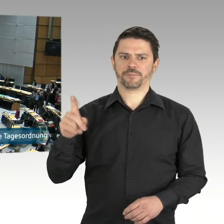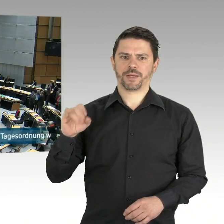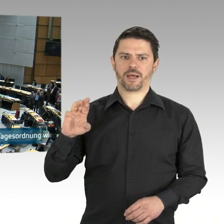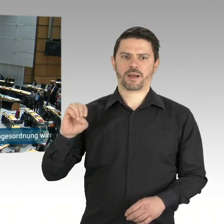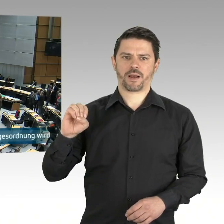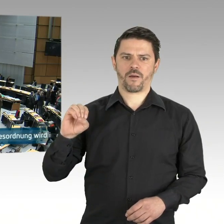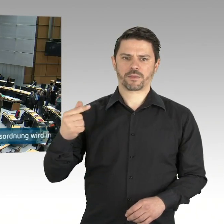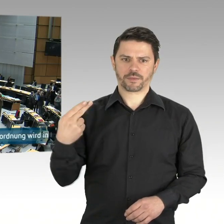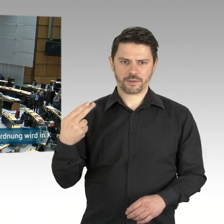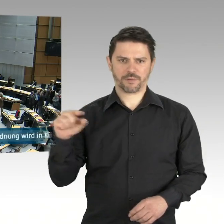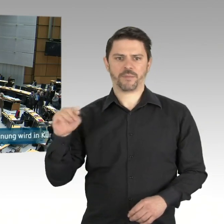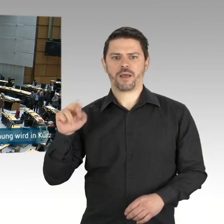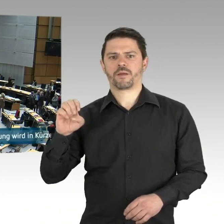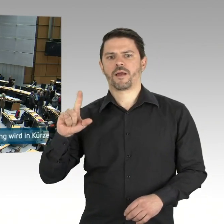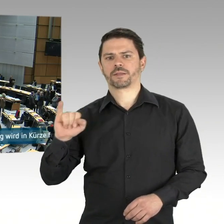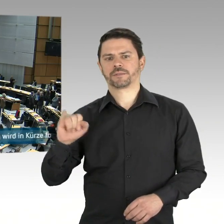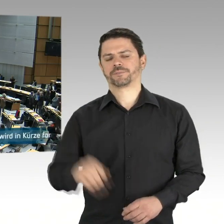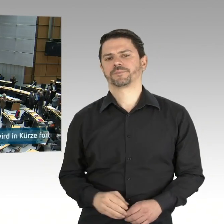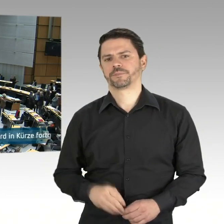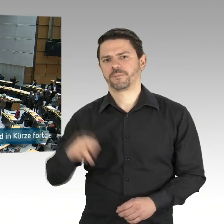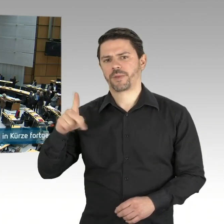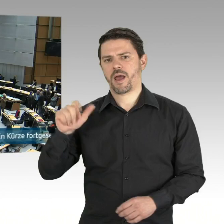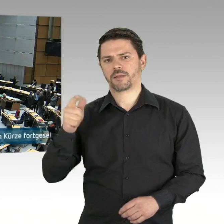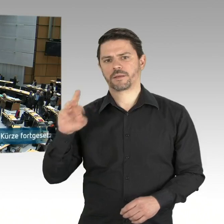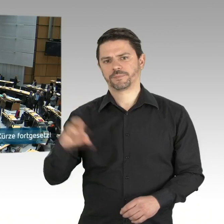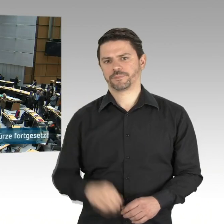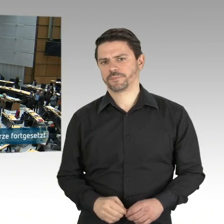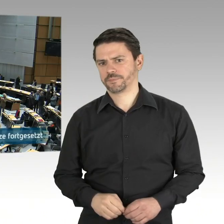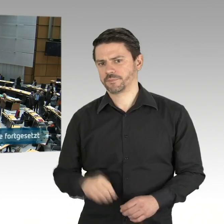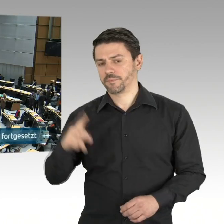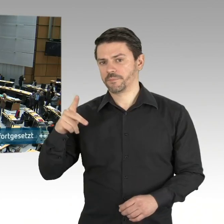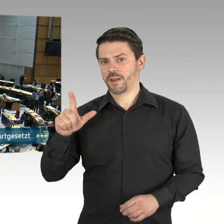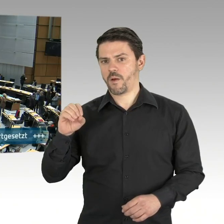Frau Marion Platta. Frau Eva Marie Plonske. Frau Ramona Pop.